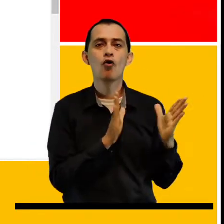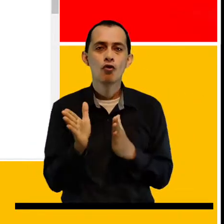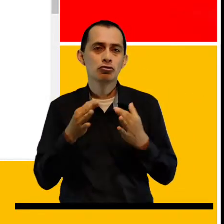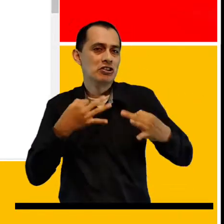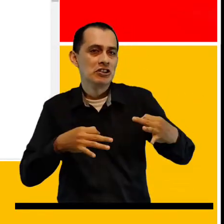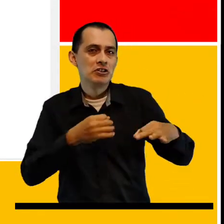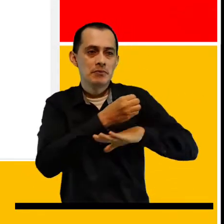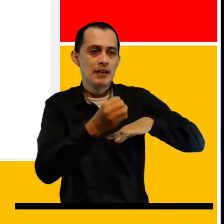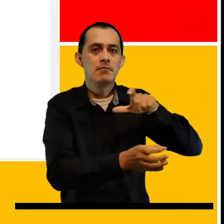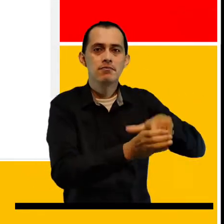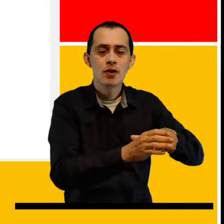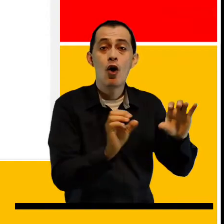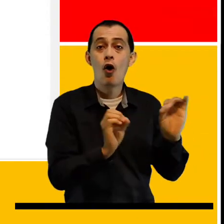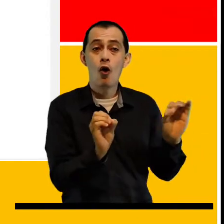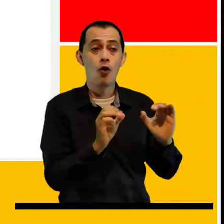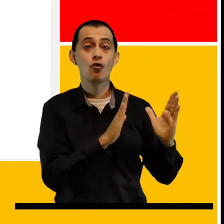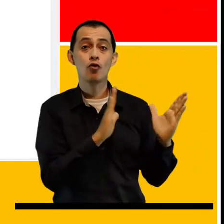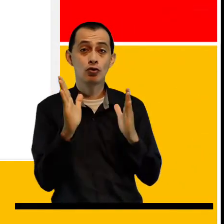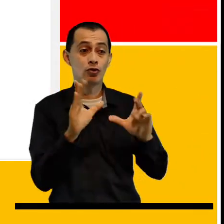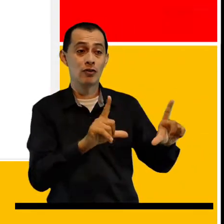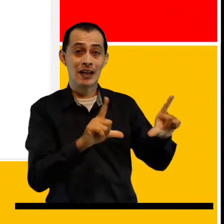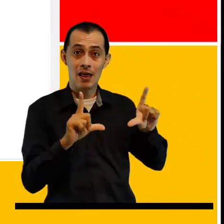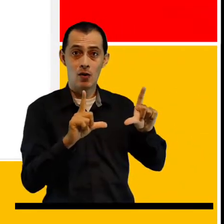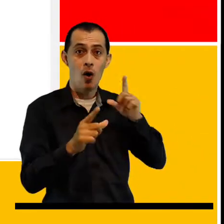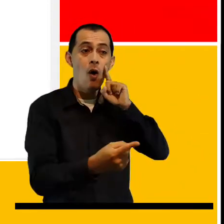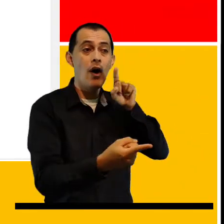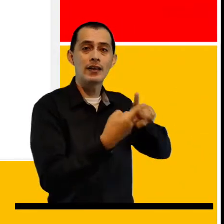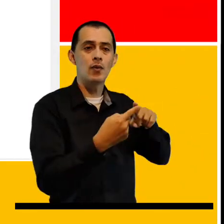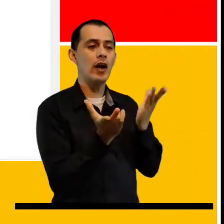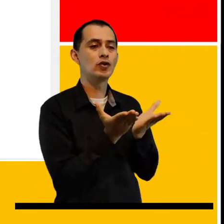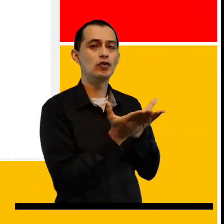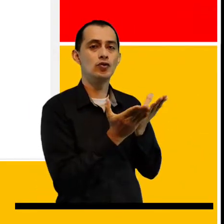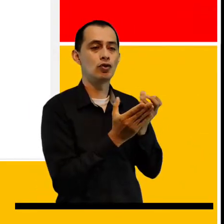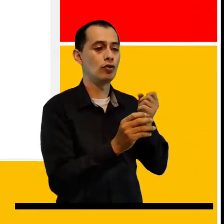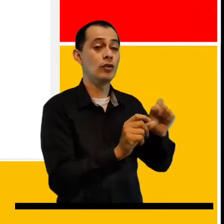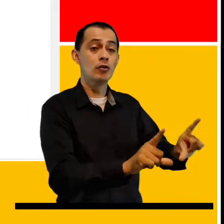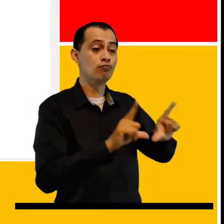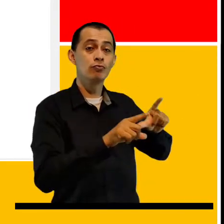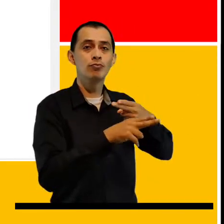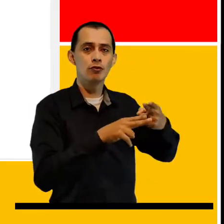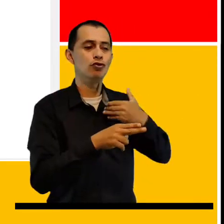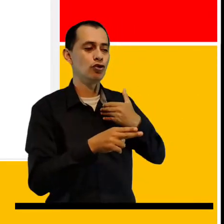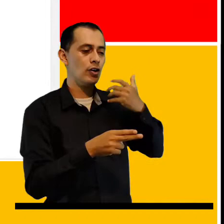En actividades como evaluadores se colocan todas las actividades de evaluación en comisiones